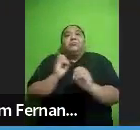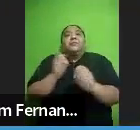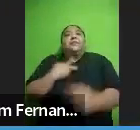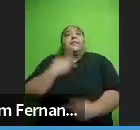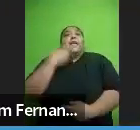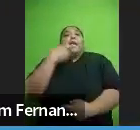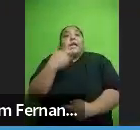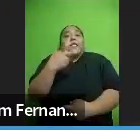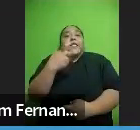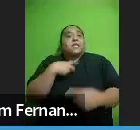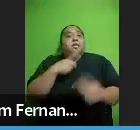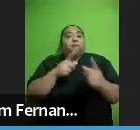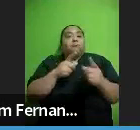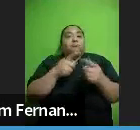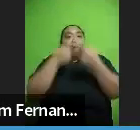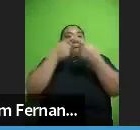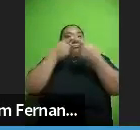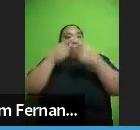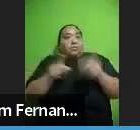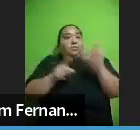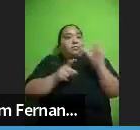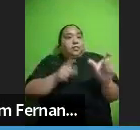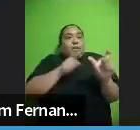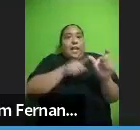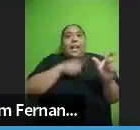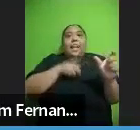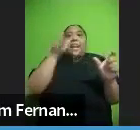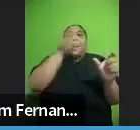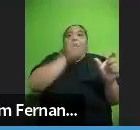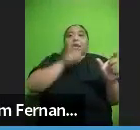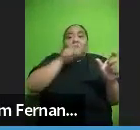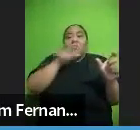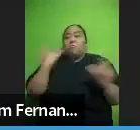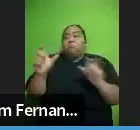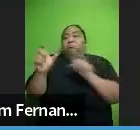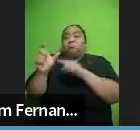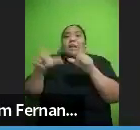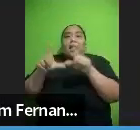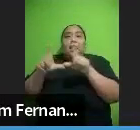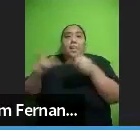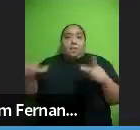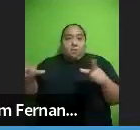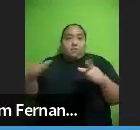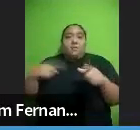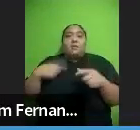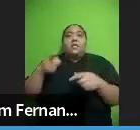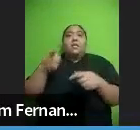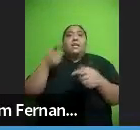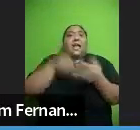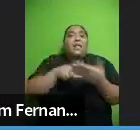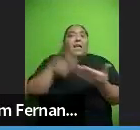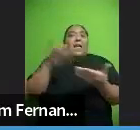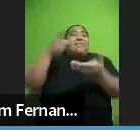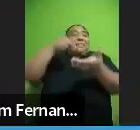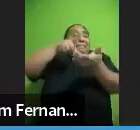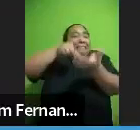porque no entendíamos mucho Era hacer esta distinción entre que es una lengua entre que es una lengua de quesos de lengua y quesos de lenguaje.